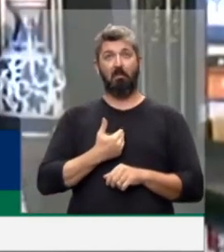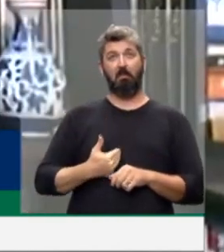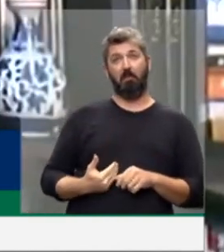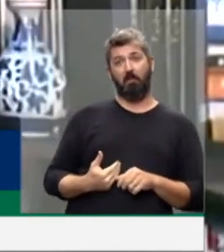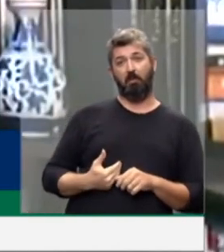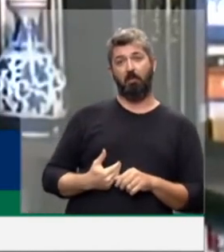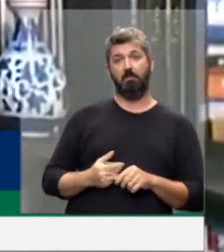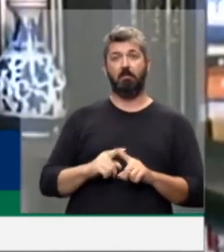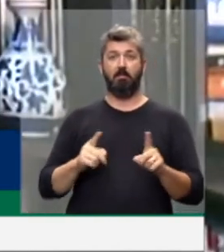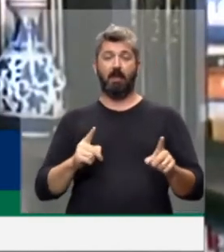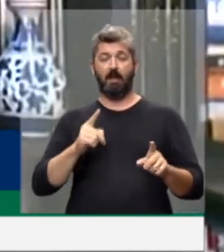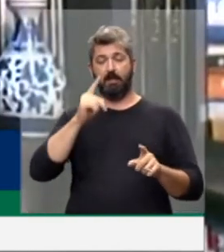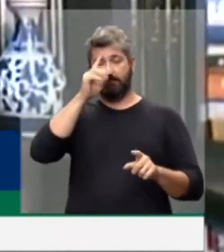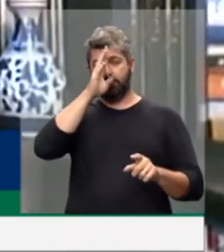NO BRASIL. POR QUE A EDUCAÇÃO NO BRASIL NÃO PODE